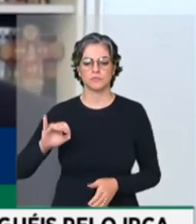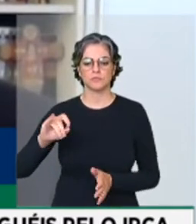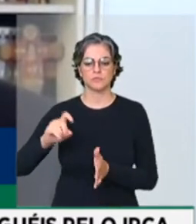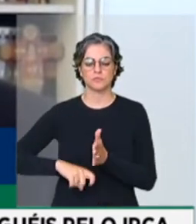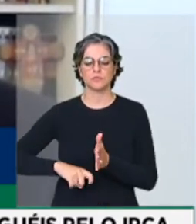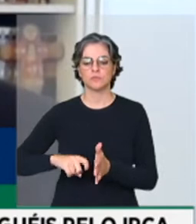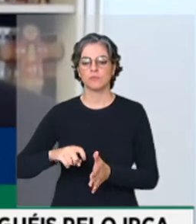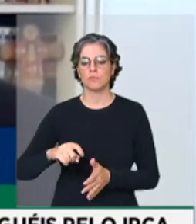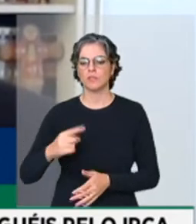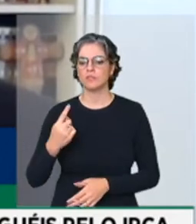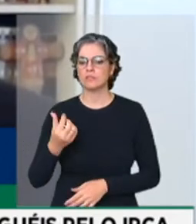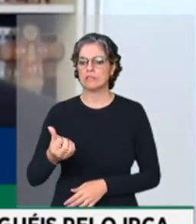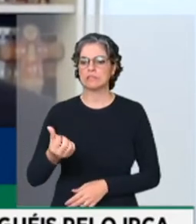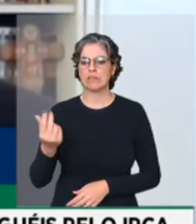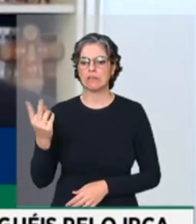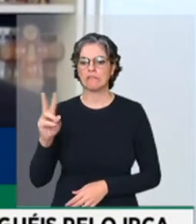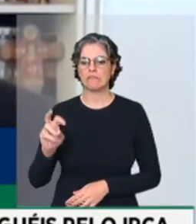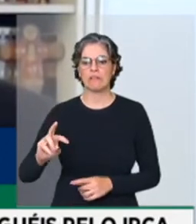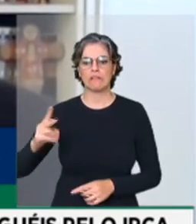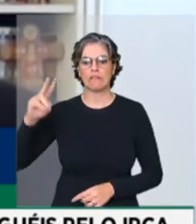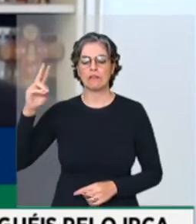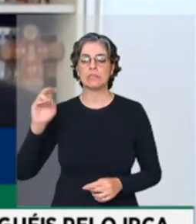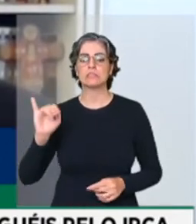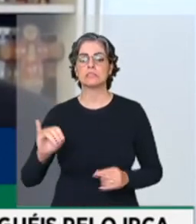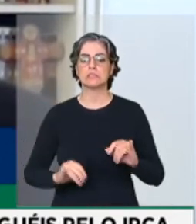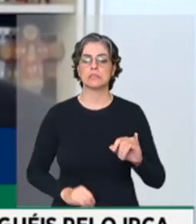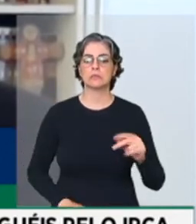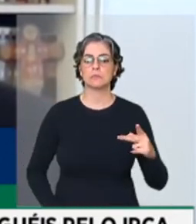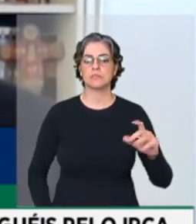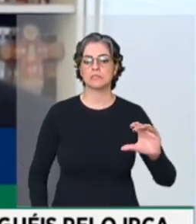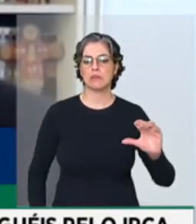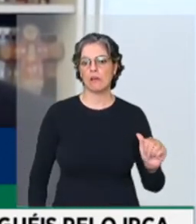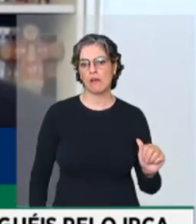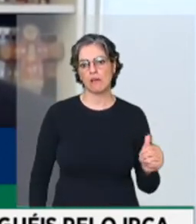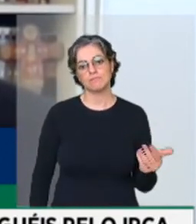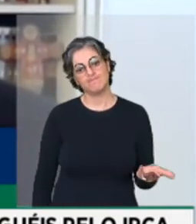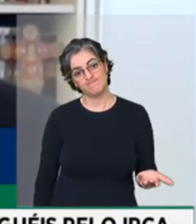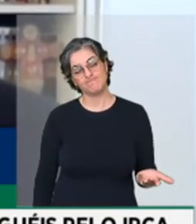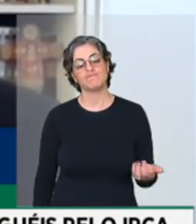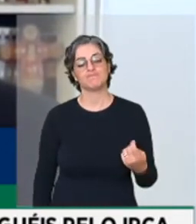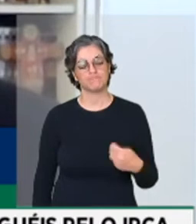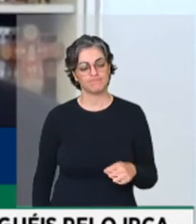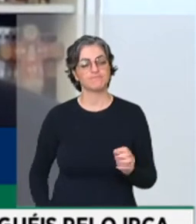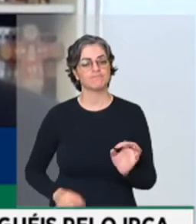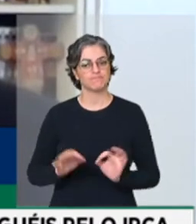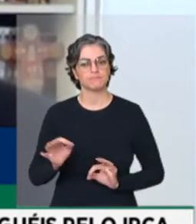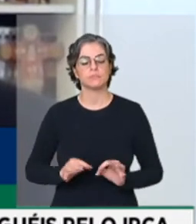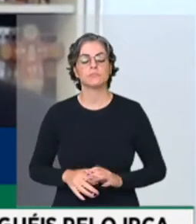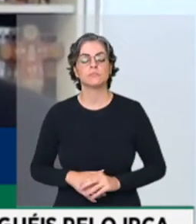MD IDA QUE PRECISA DE FATO SER ADOTADA E NÓS QUEREM TAMBÉM DISCUTIR, SENHOR PRESIDENTE,